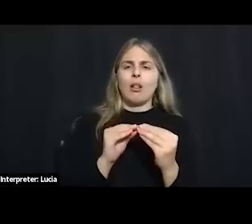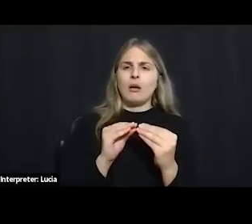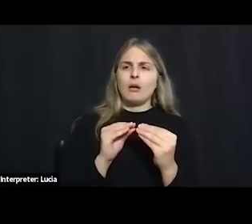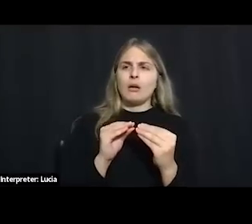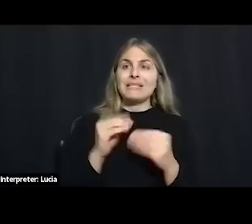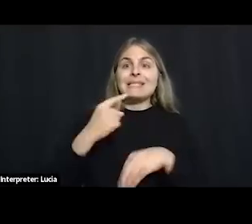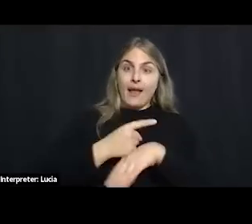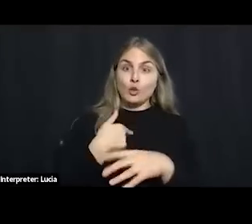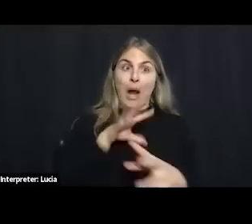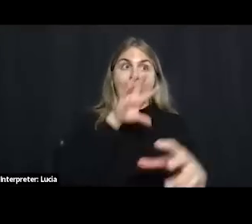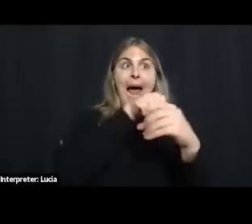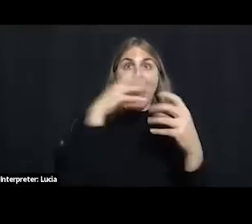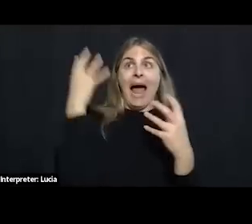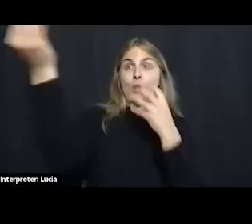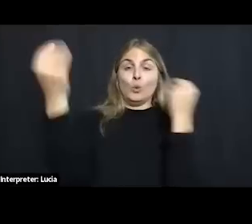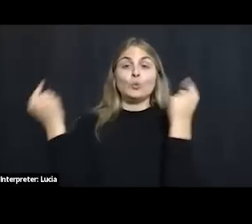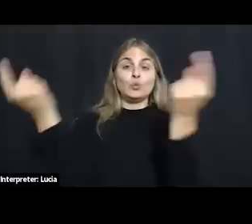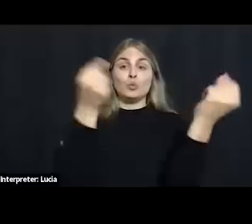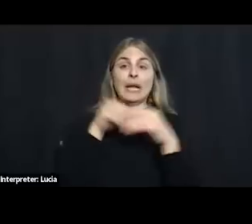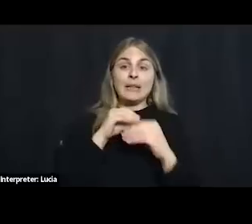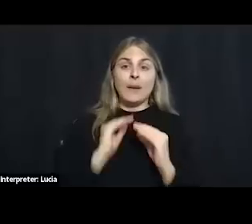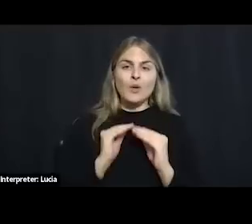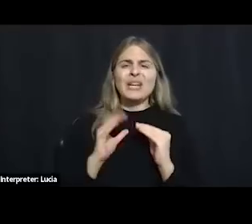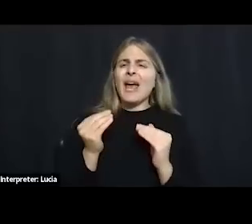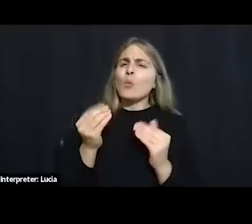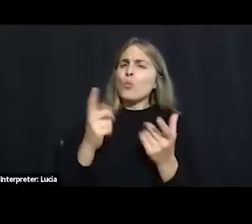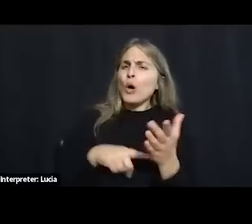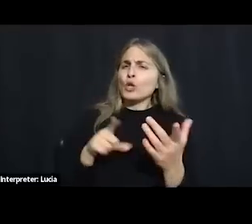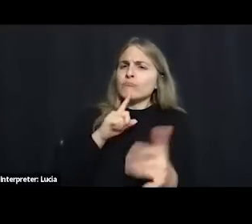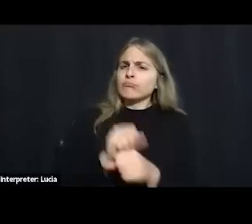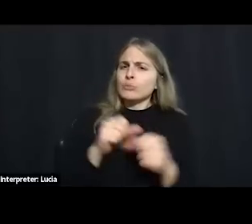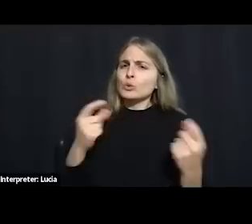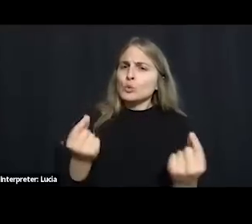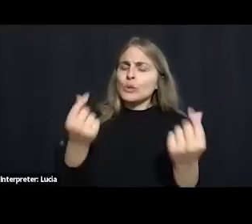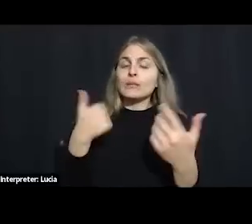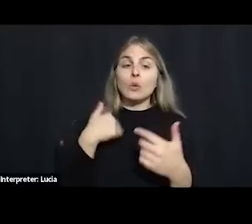y también con el número de diferentes áreas de actividad. Las personas que participaban más días del mes